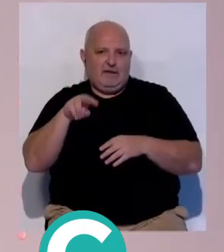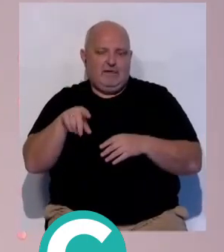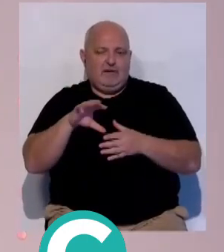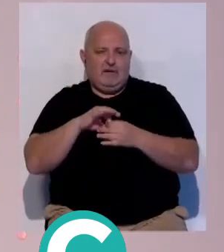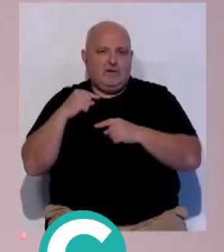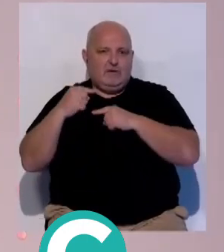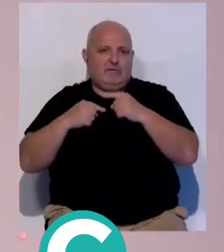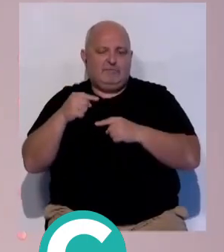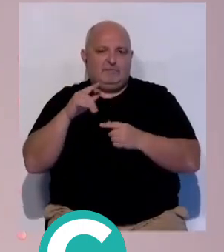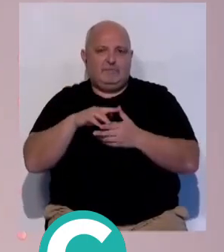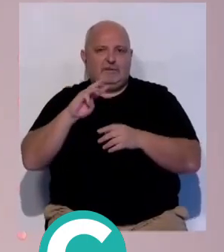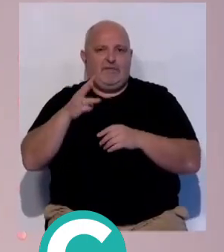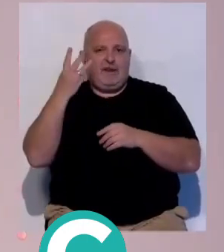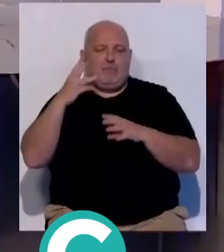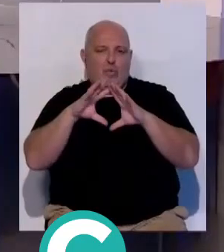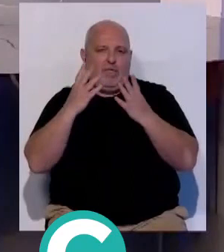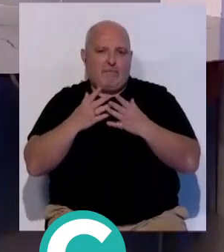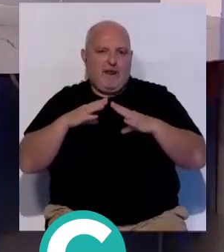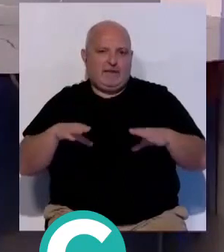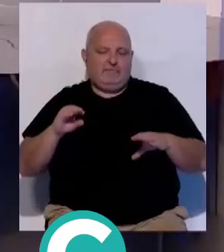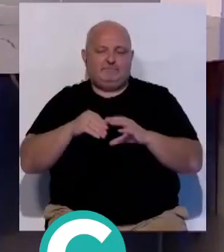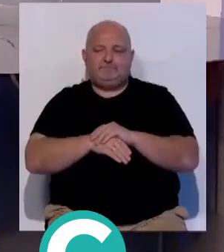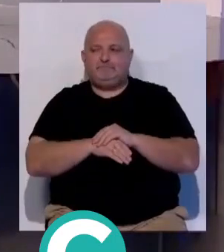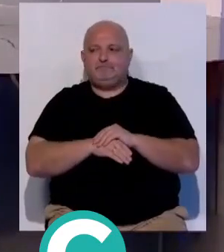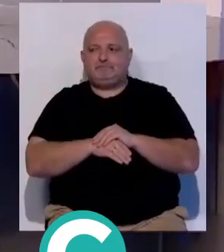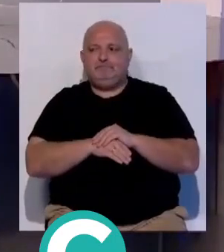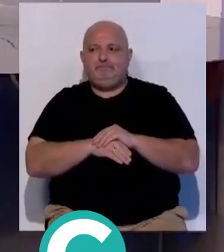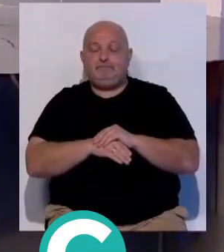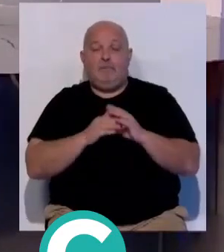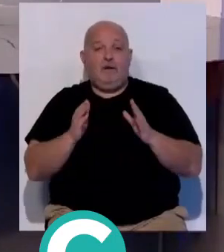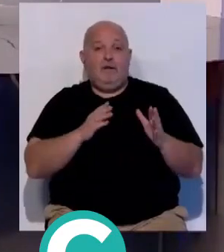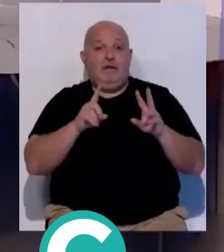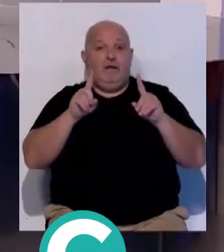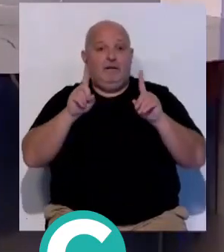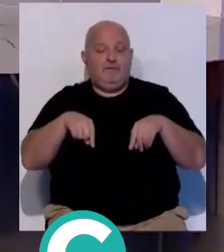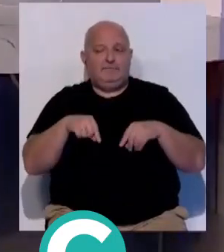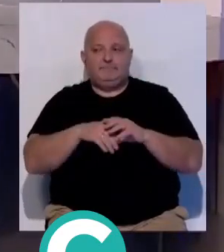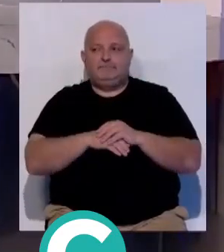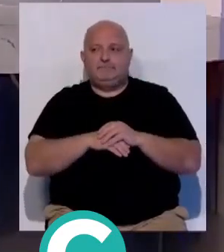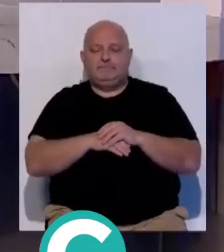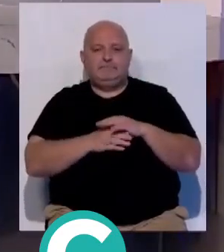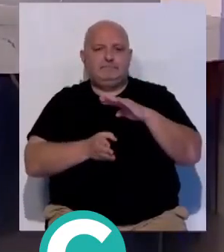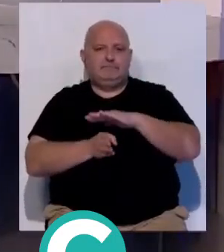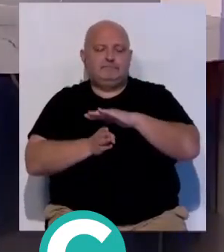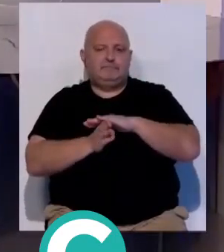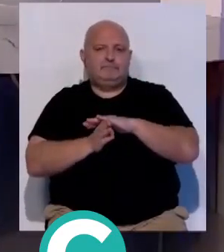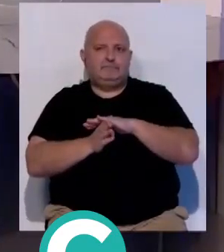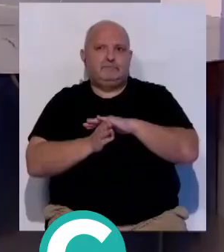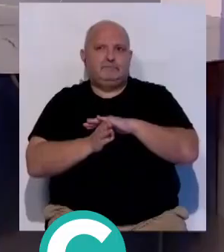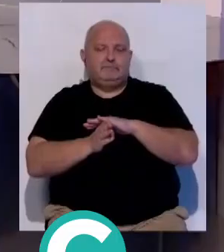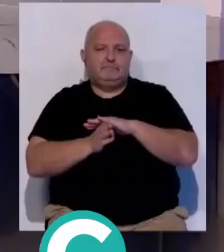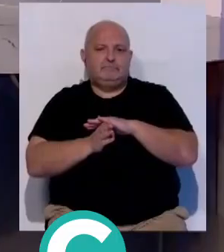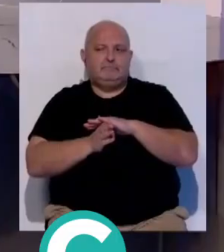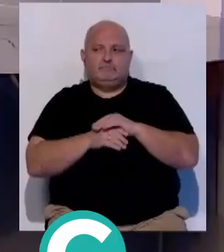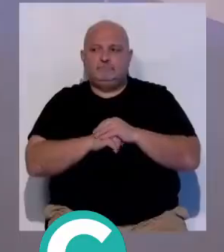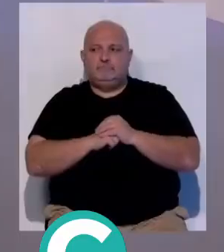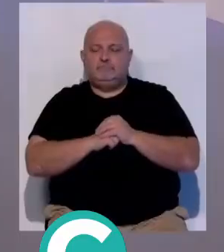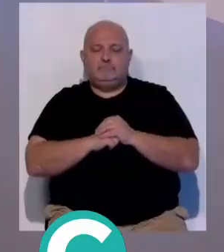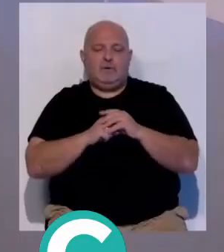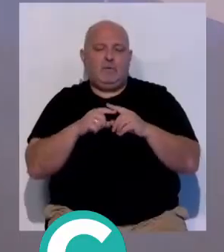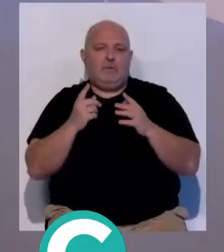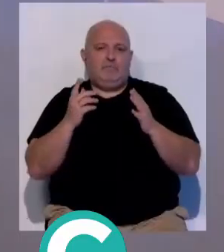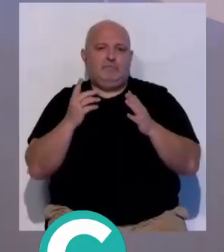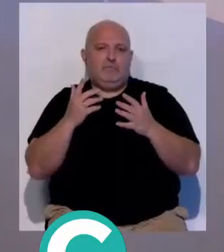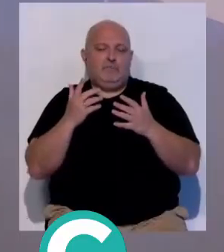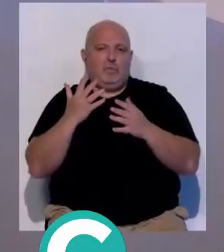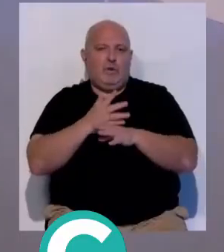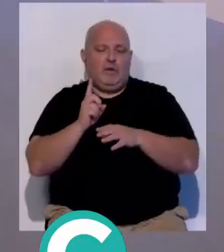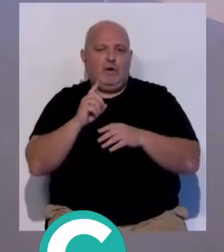consecución de este tercer mundial Así es bueno decir que siguen en el dique seco tanto Bryan o